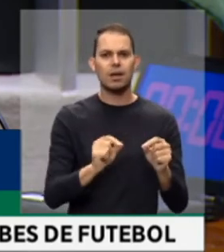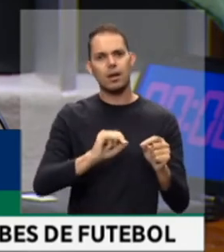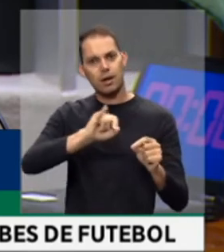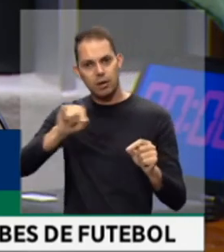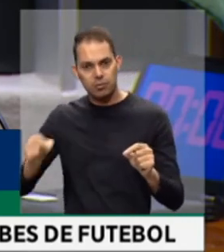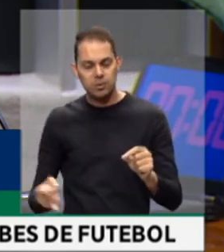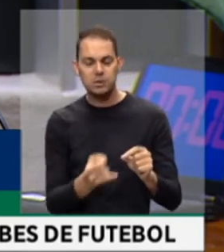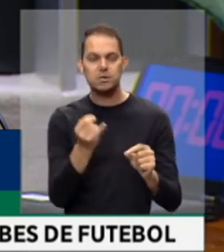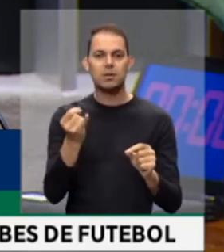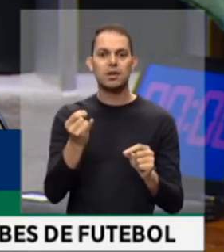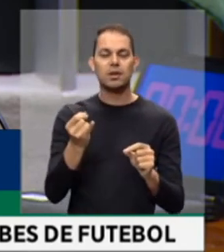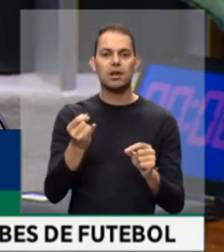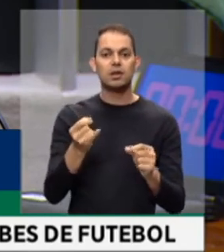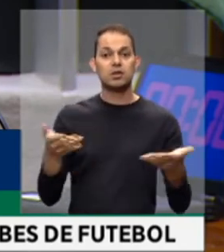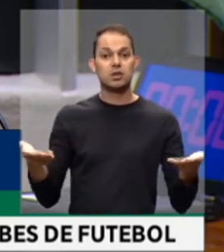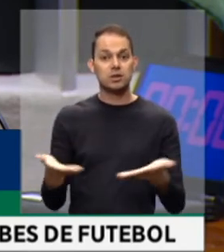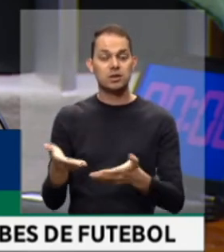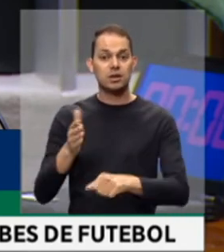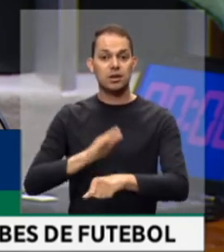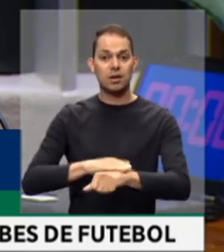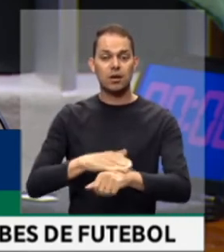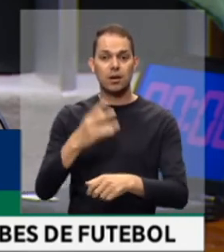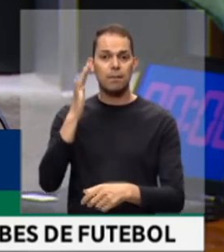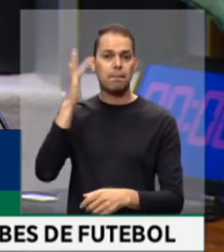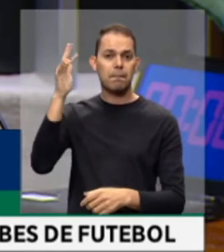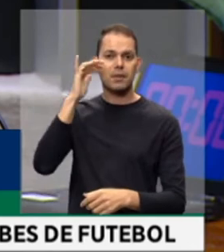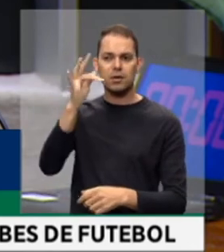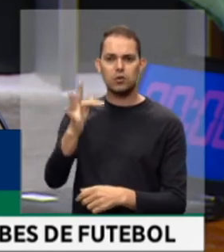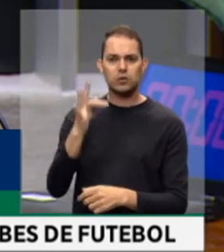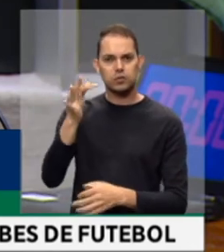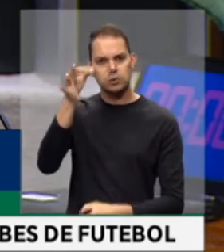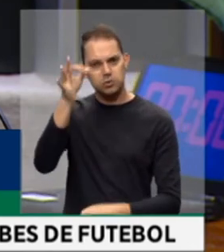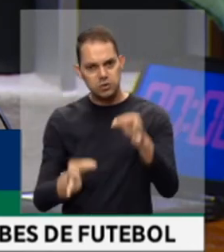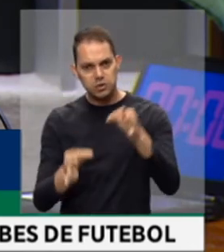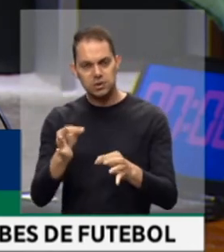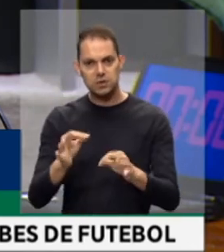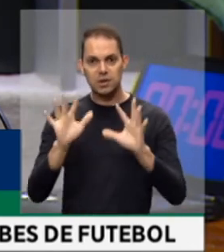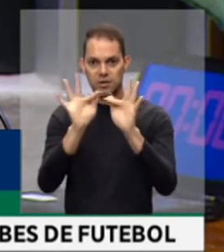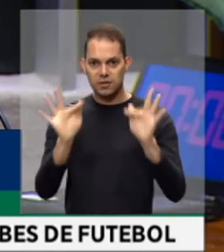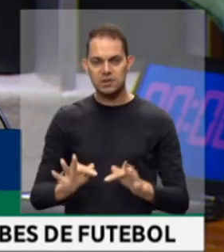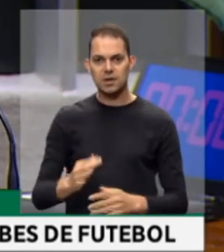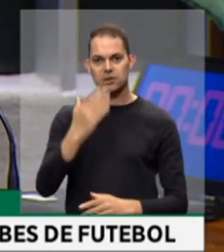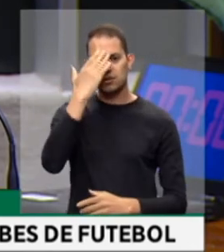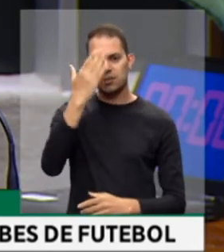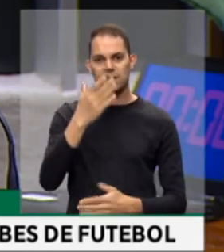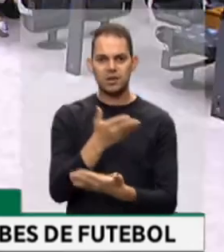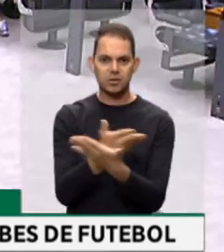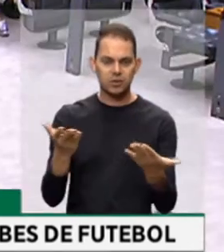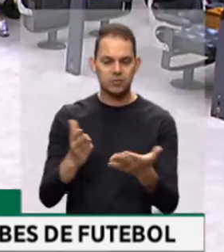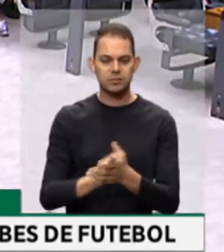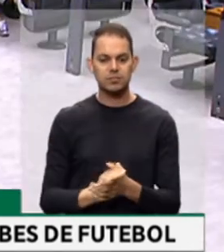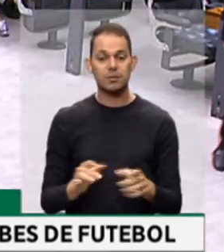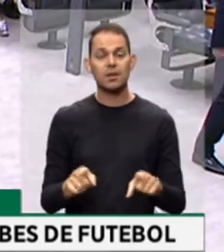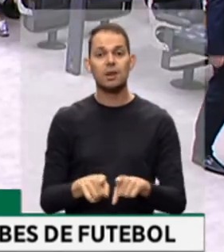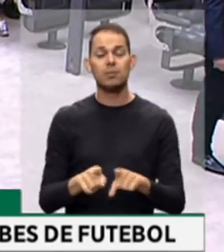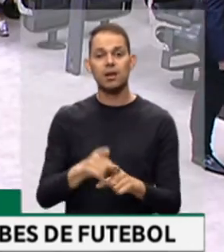IMPOSSÍVEL SE REALIZE PORQUE O IMPOSSÍVEL É EXATAMENTE A POSSIBILIDADE DE ANCORAR NO PRESENTE O FUTURO DE JUSTIÇA E DE FELICIDADE. MUITO